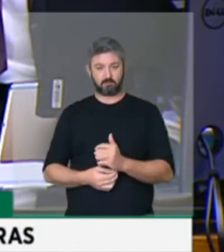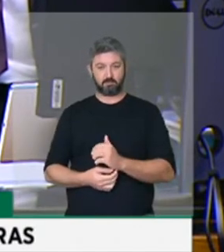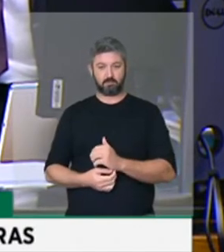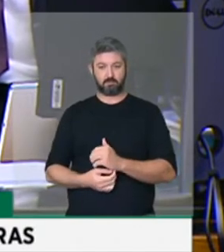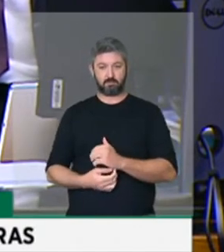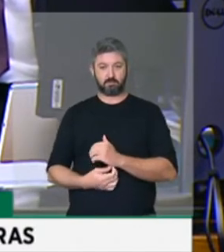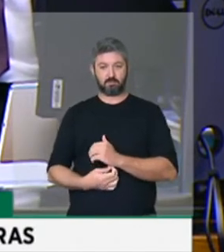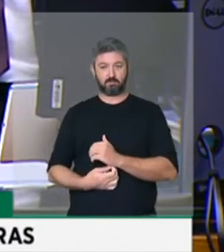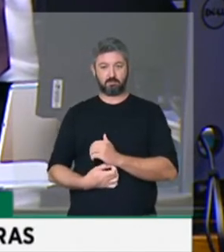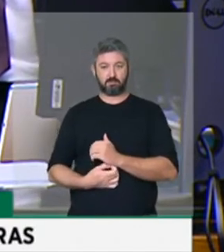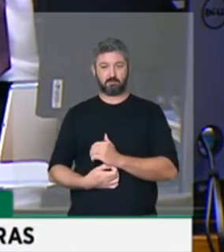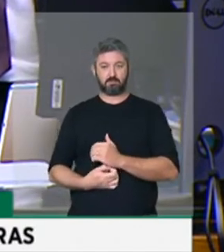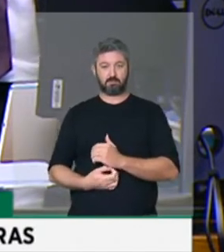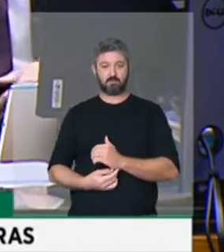DISCUSSÃO... -- [PRESIDENTE]: COMO